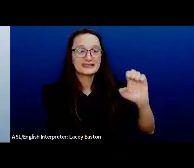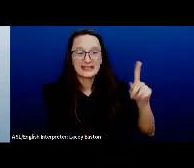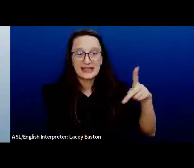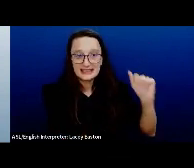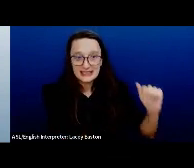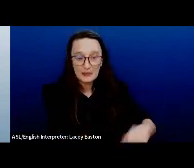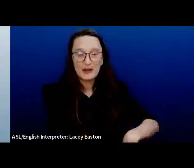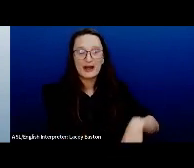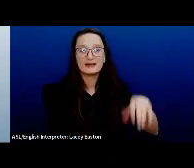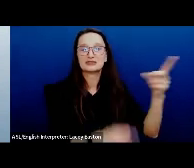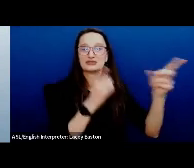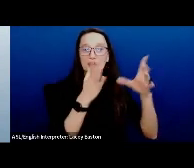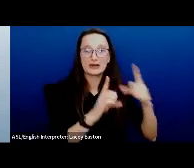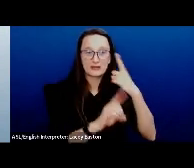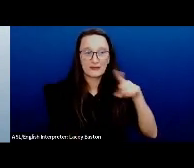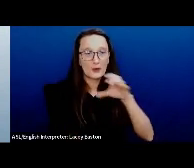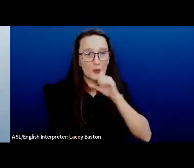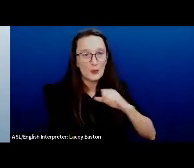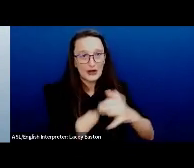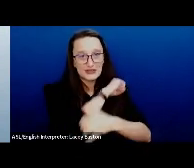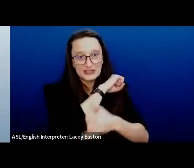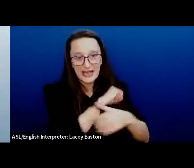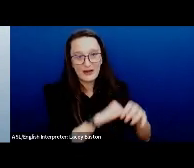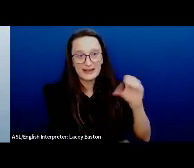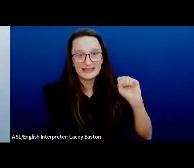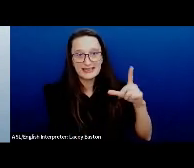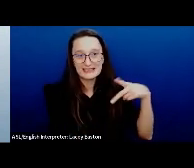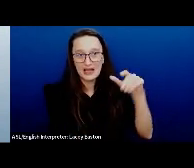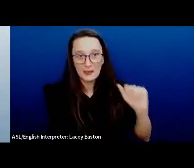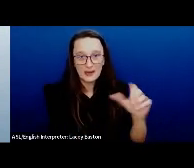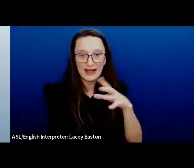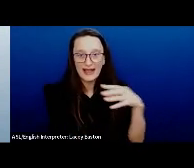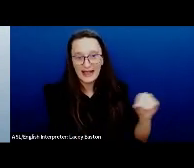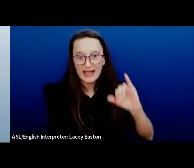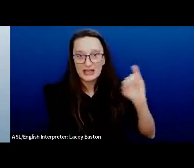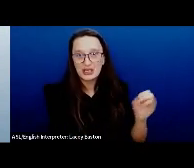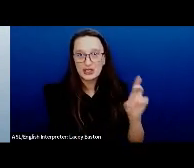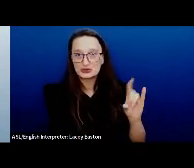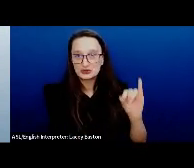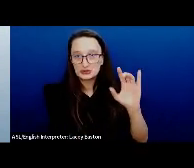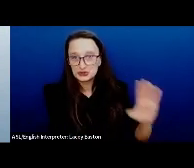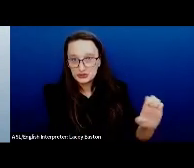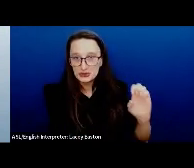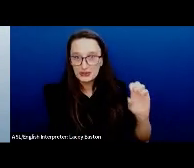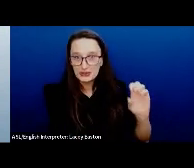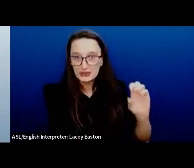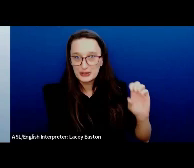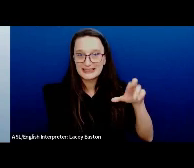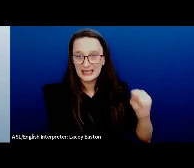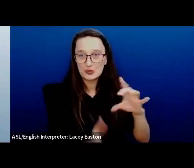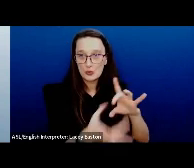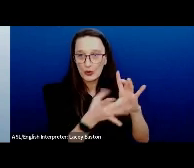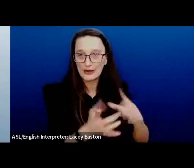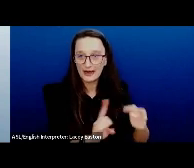SELPA Julie Macias Coordinadora de West End SELPA así como a Ricky Aliasi Jefe administrativo